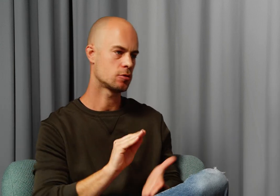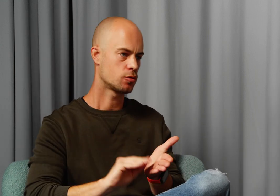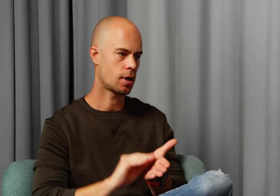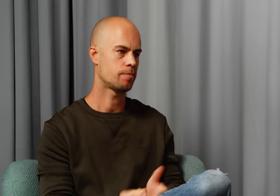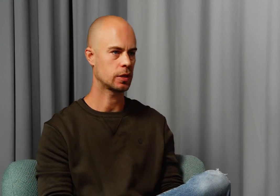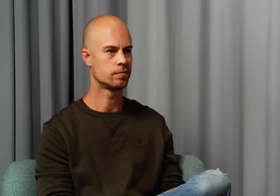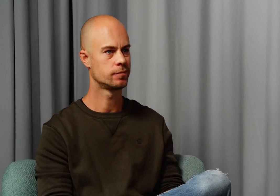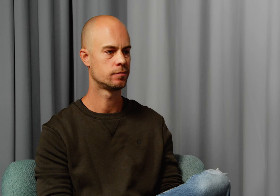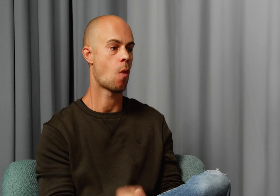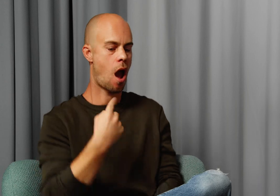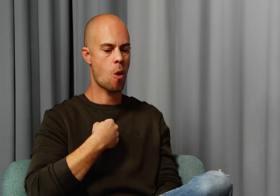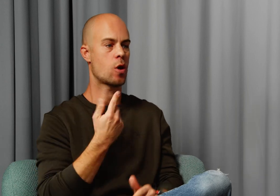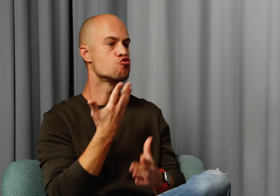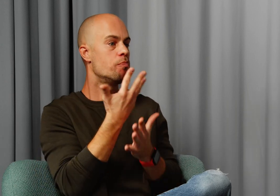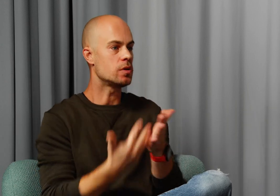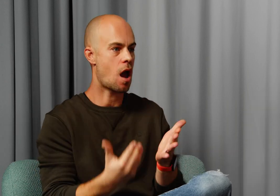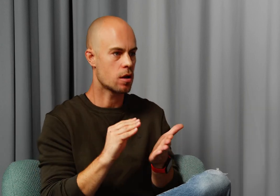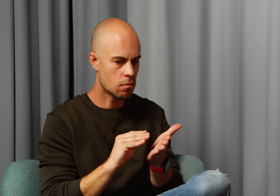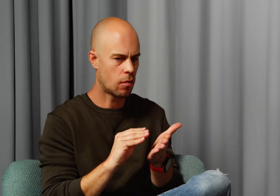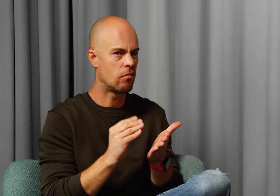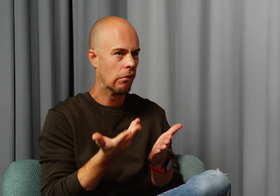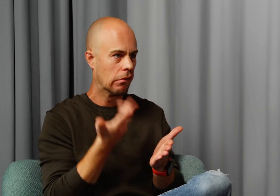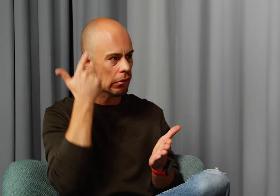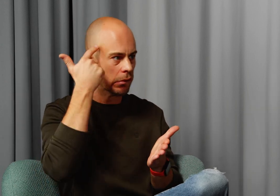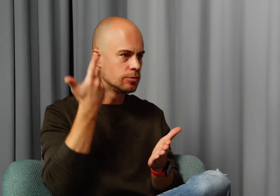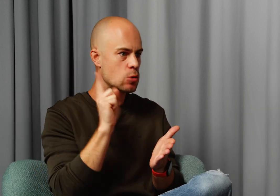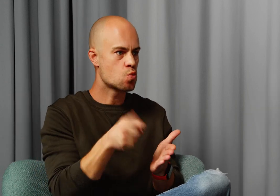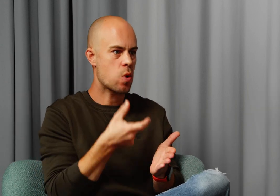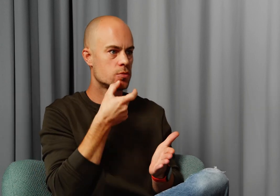Mein Gegenüber ist halt oft nicht bereit, schriftlich mit mir zu kommunizieren.